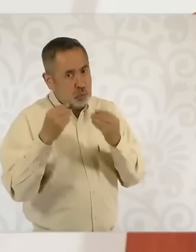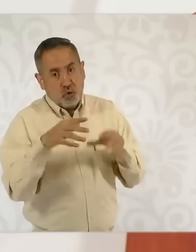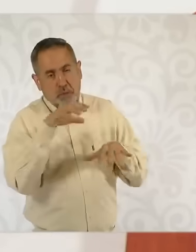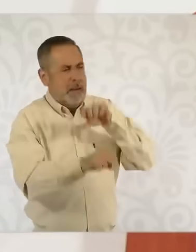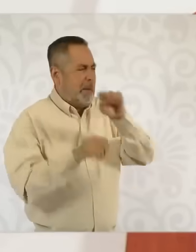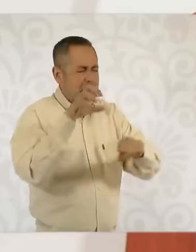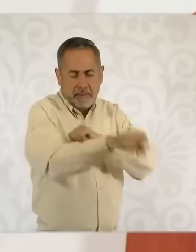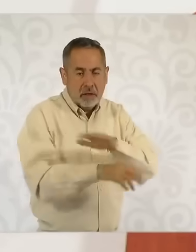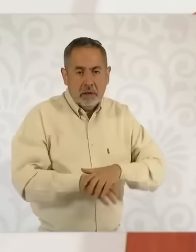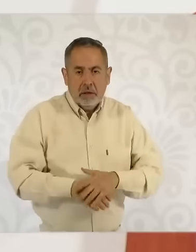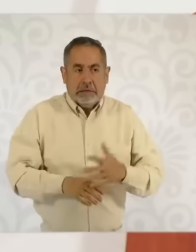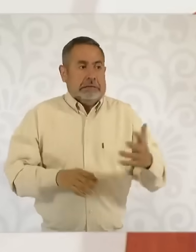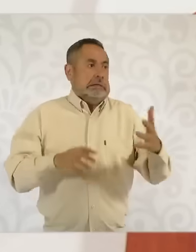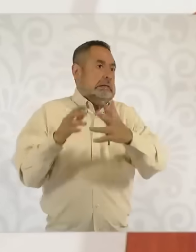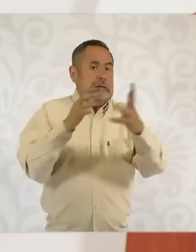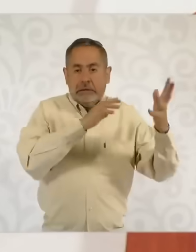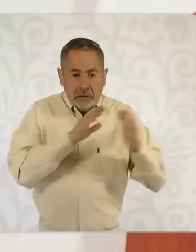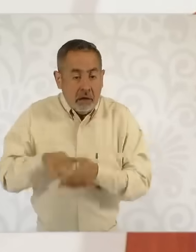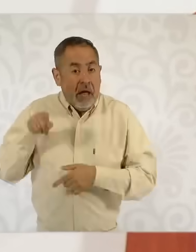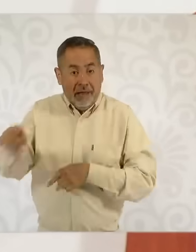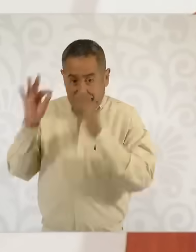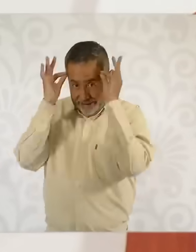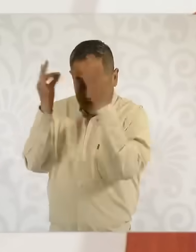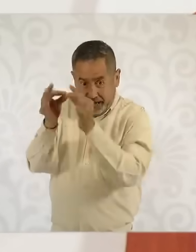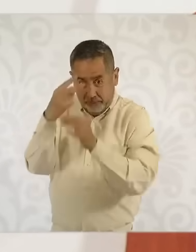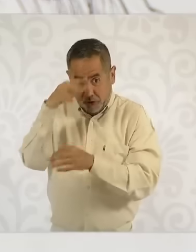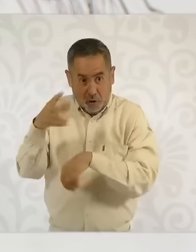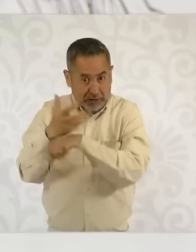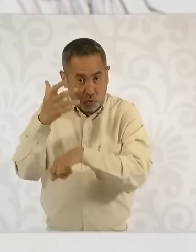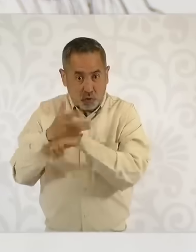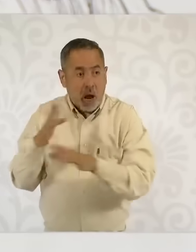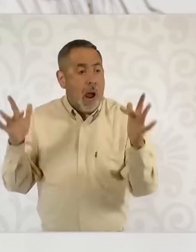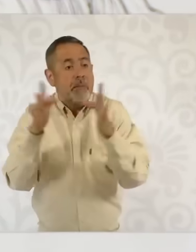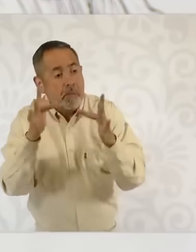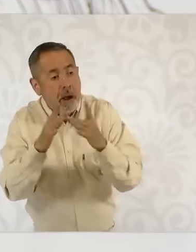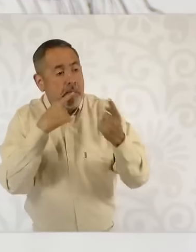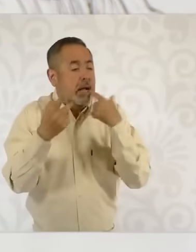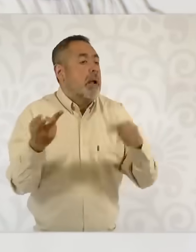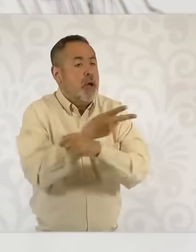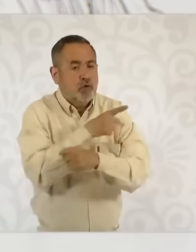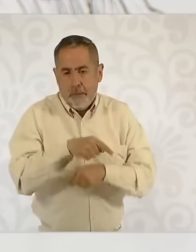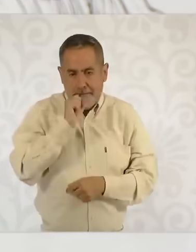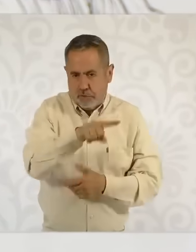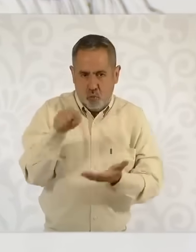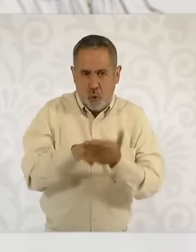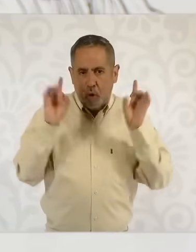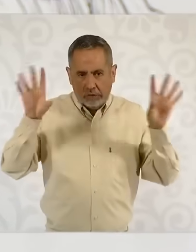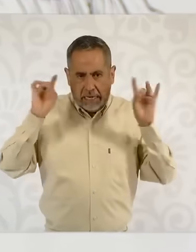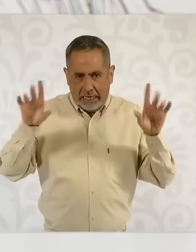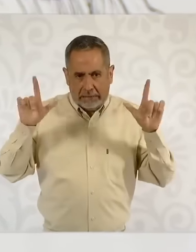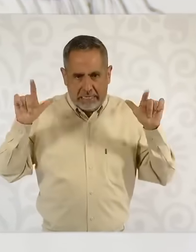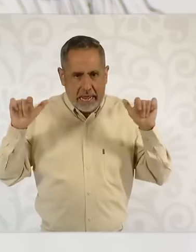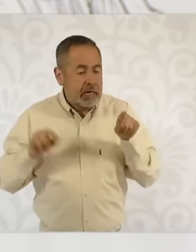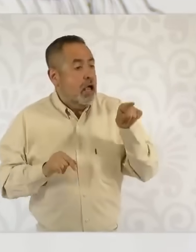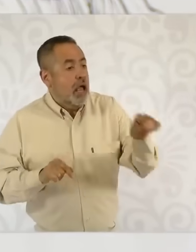momento estuvo en contacto el consulado de México en Los Ángeles con los mexicanos allá